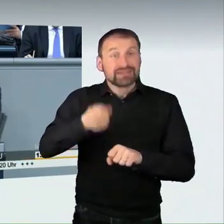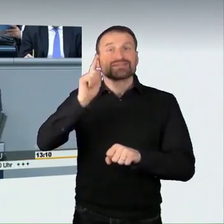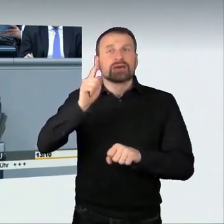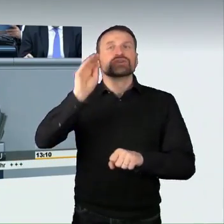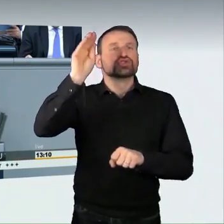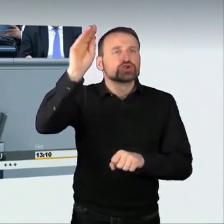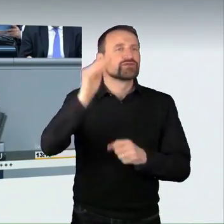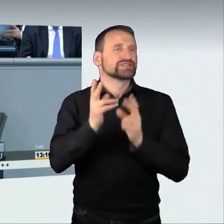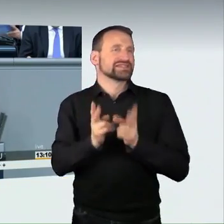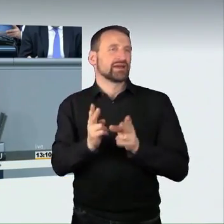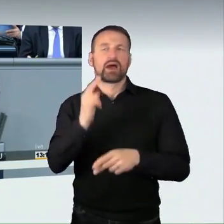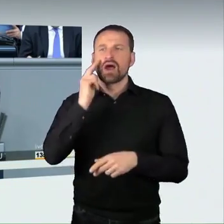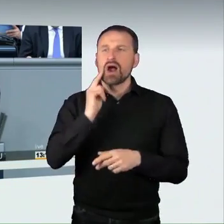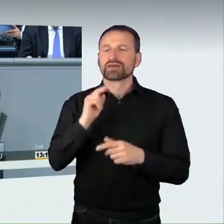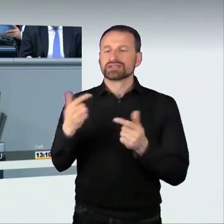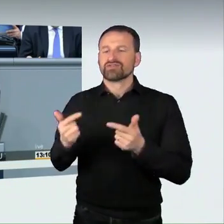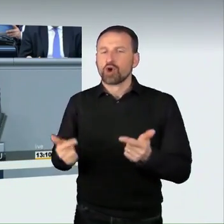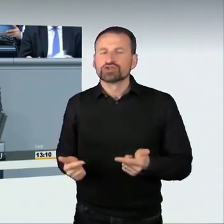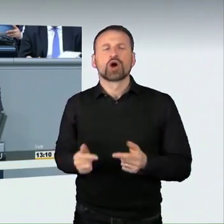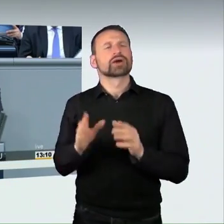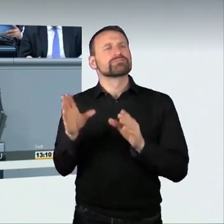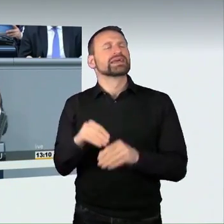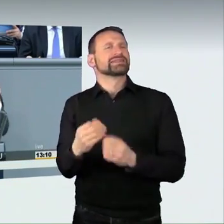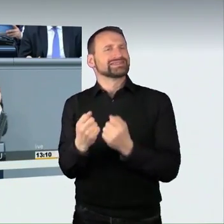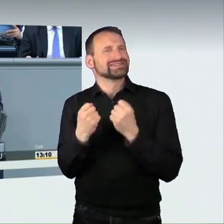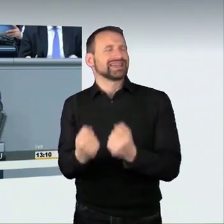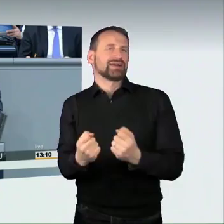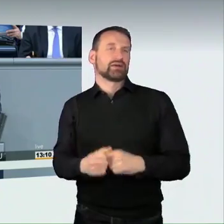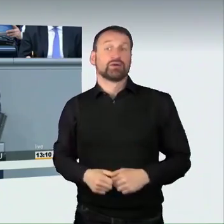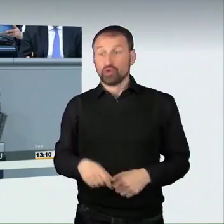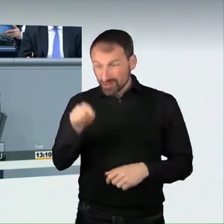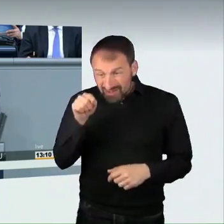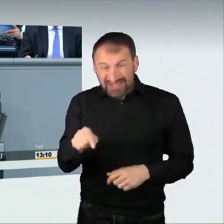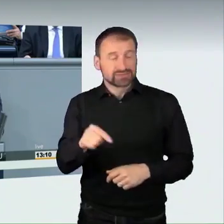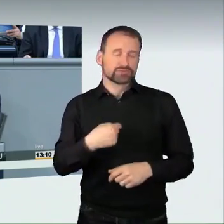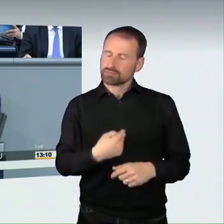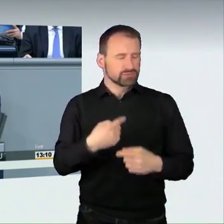um ihre Altersvorsorge ein Stück weit zu sichern. Deshalb sage ich: